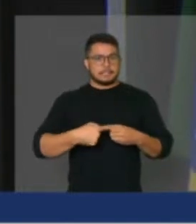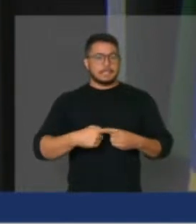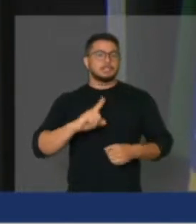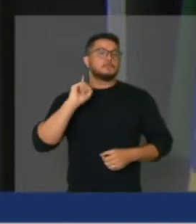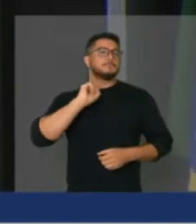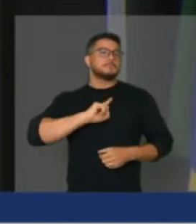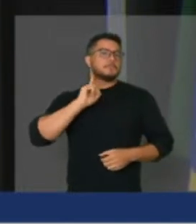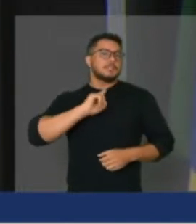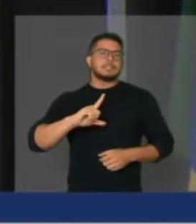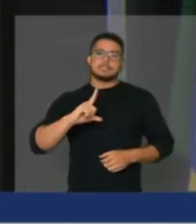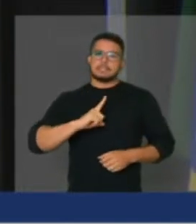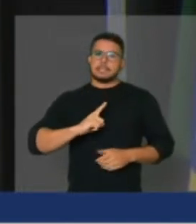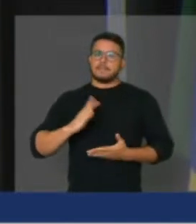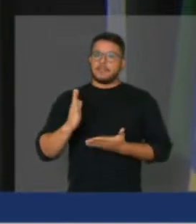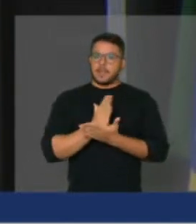REELEIÇÃO O GOVERNO DO PT